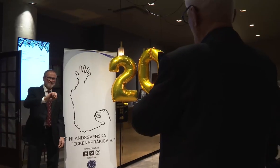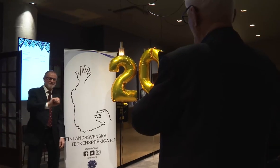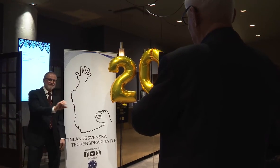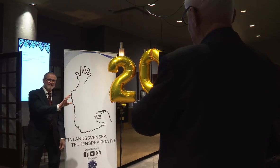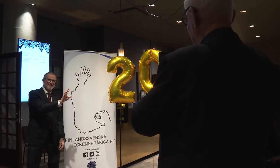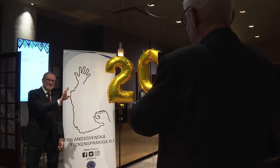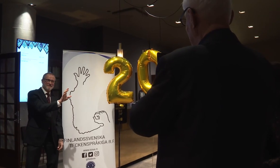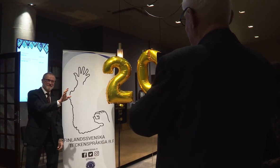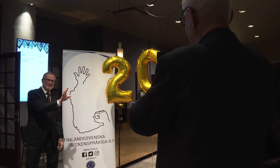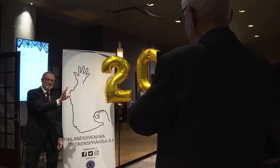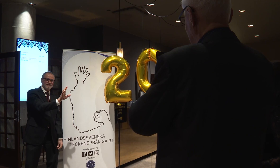FST.